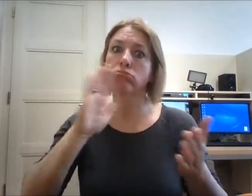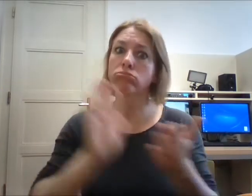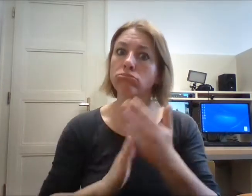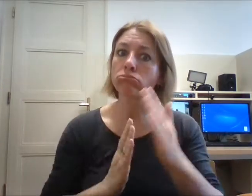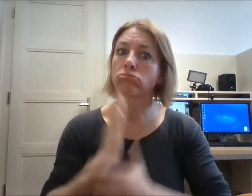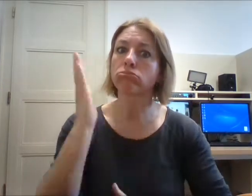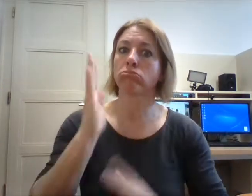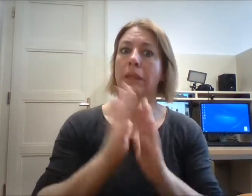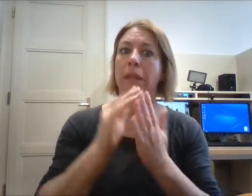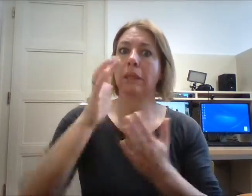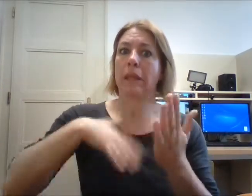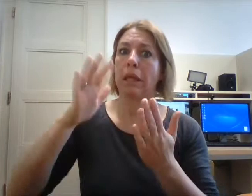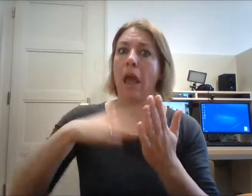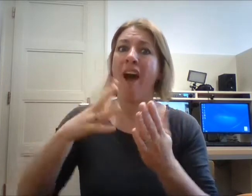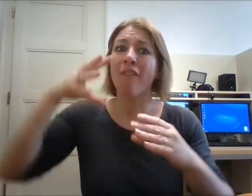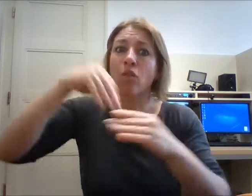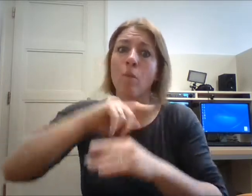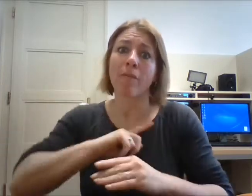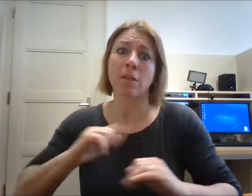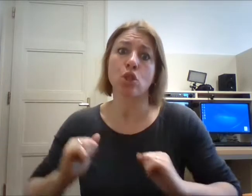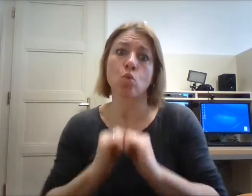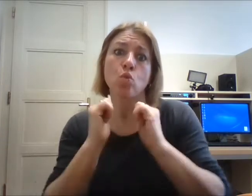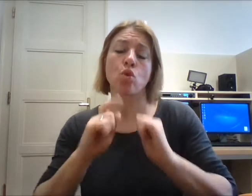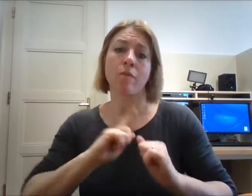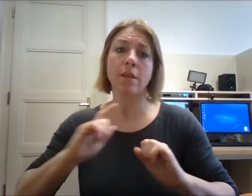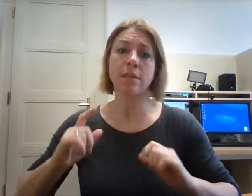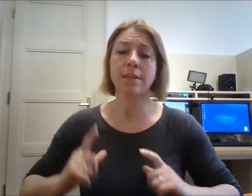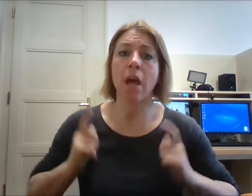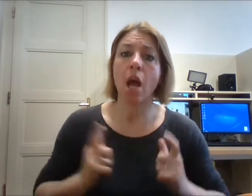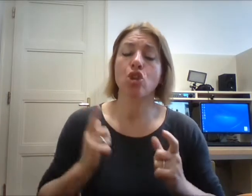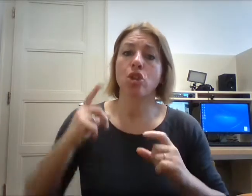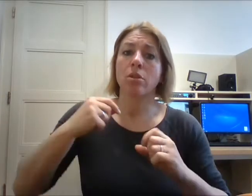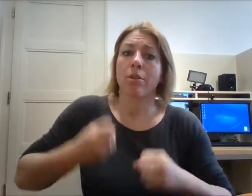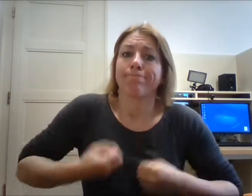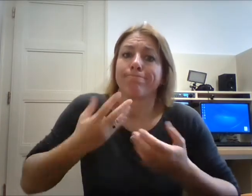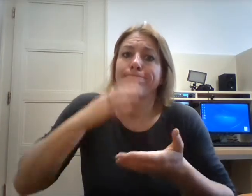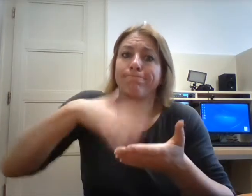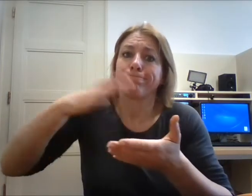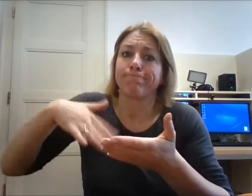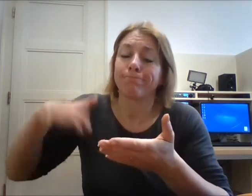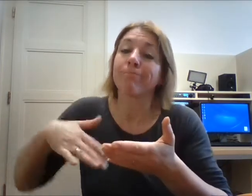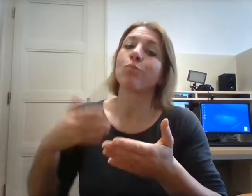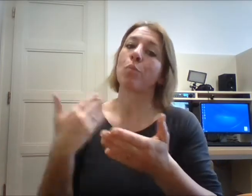Nemáme příliš často možnost nahlédnout do životních zkušeností, zážitků a pocitů lidí s autismem.